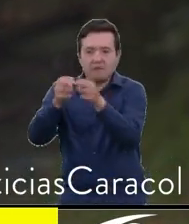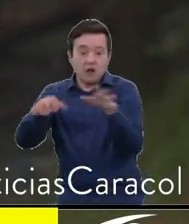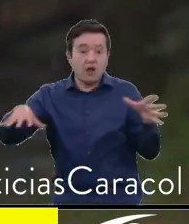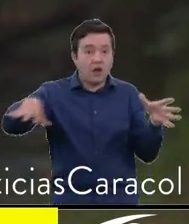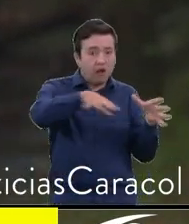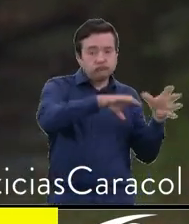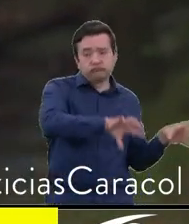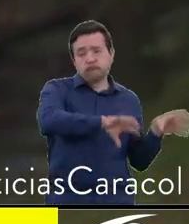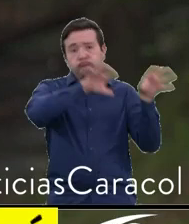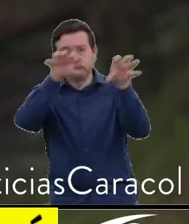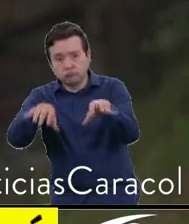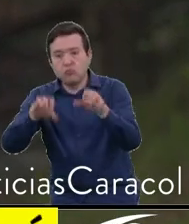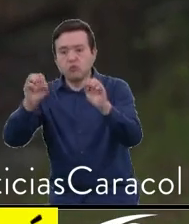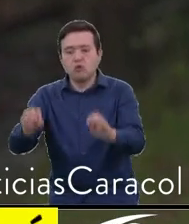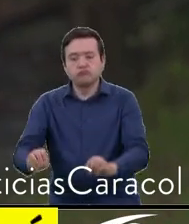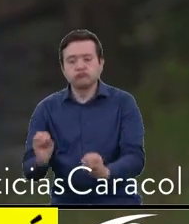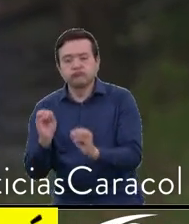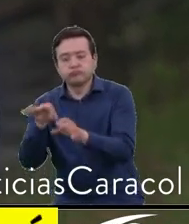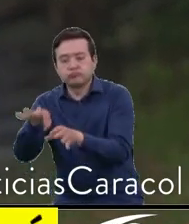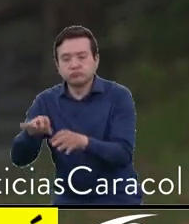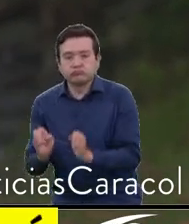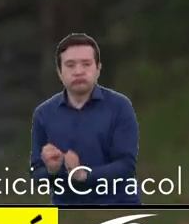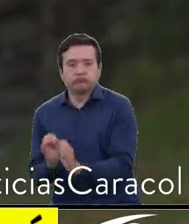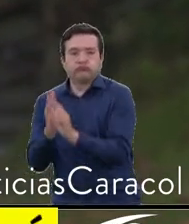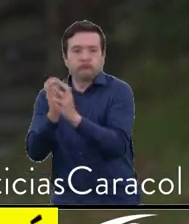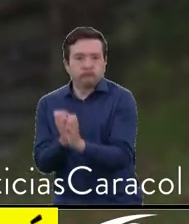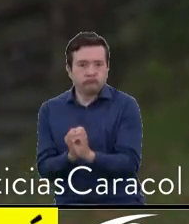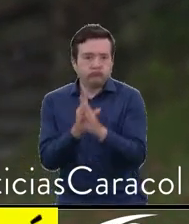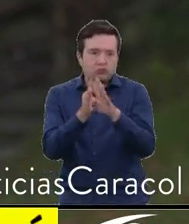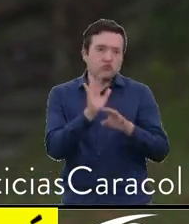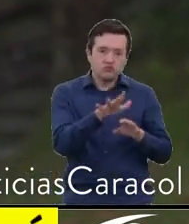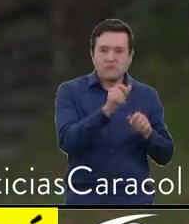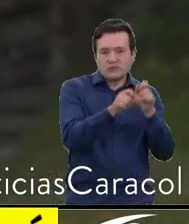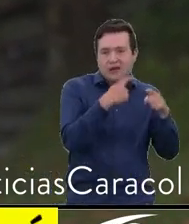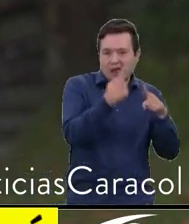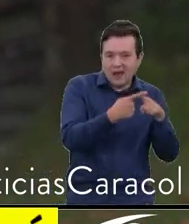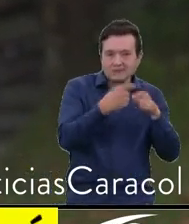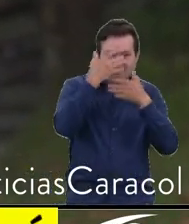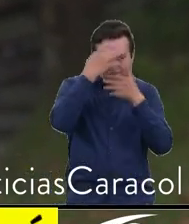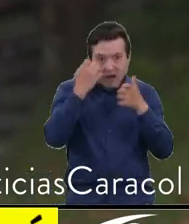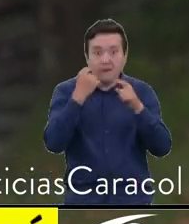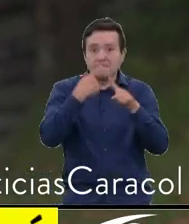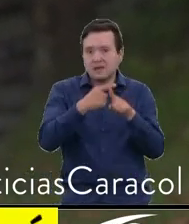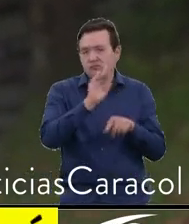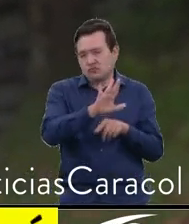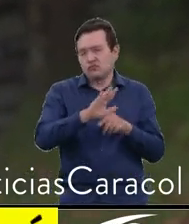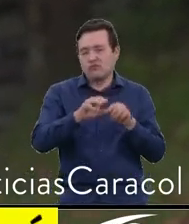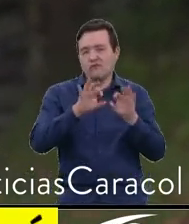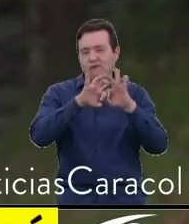excombatientes y sus familias, y se desarrollaron procesos de